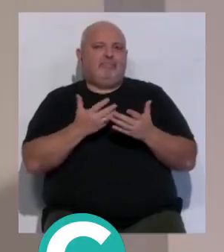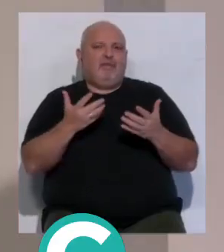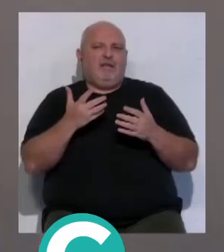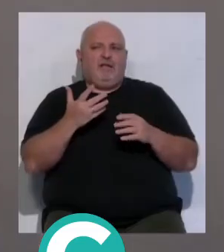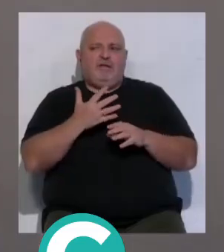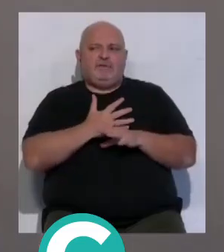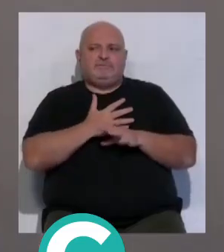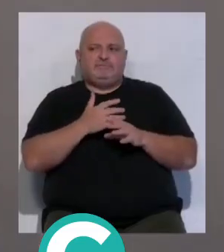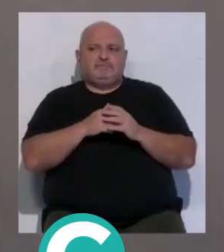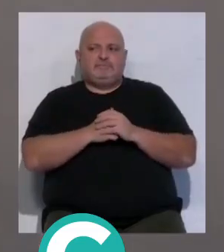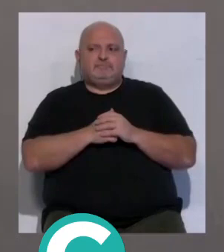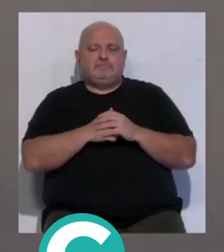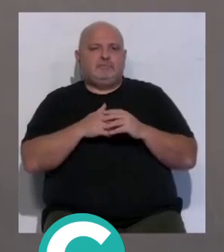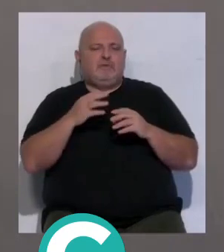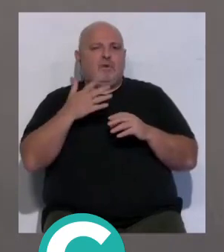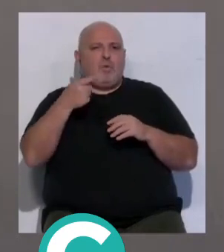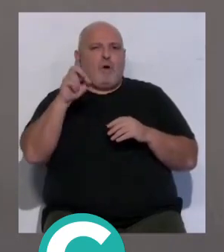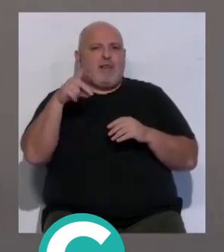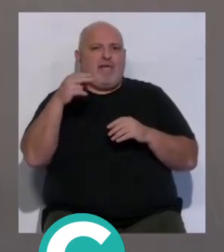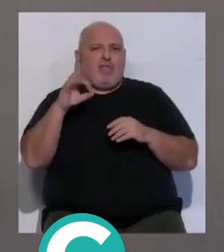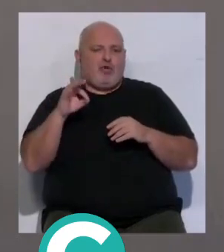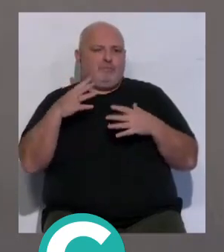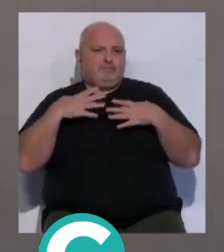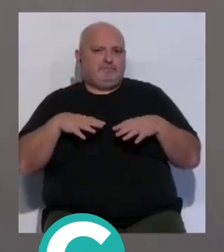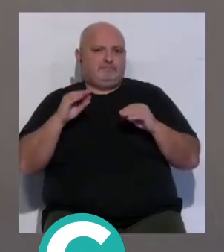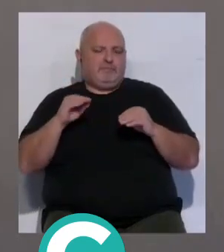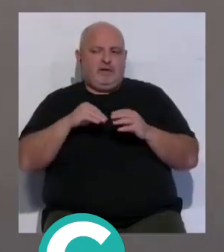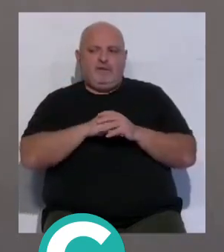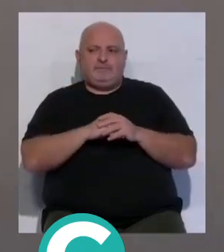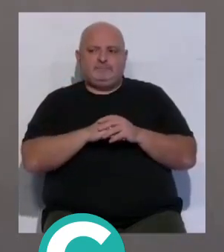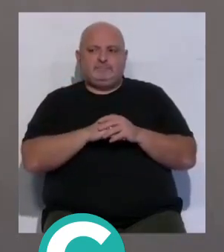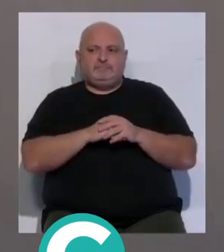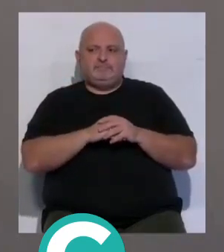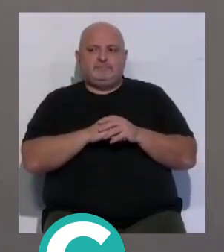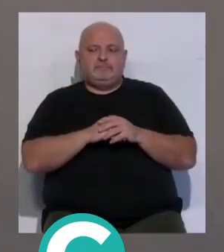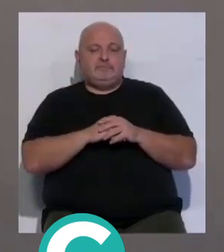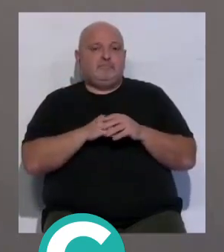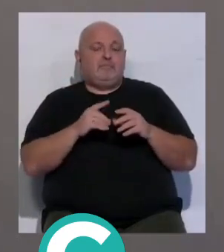guardado creo que la camiseta de que la habían intercambiado O sea que y guardado el capitán